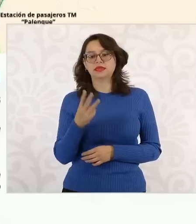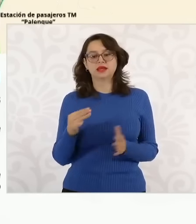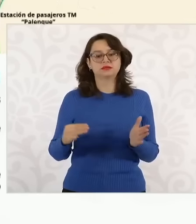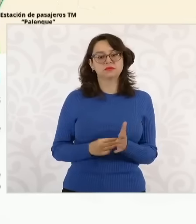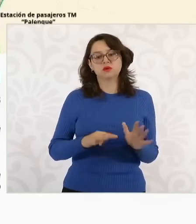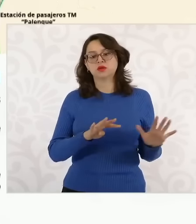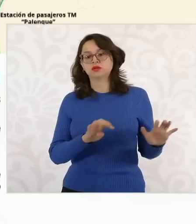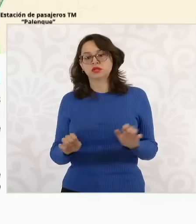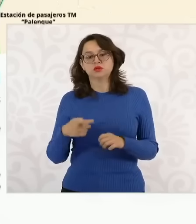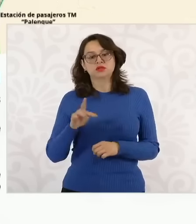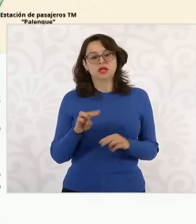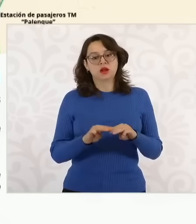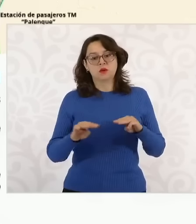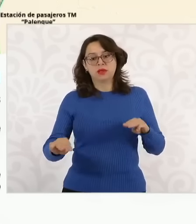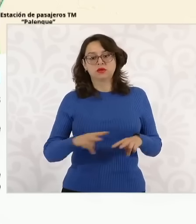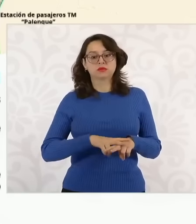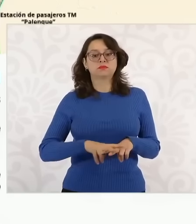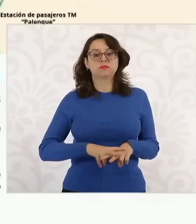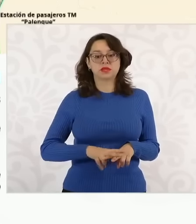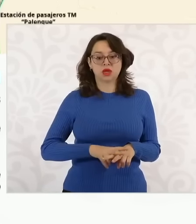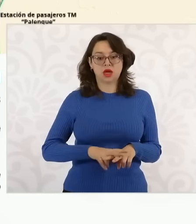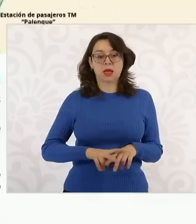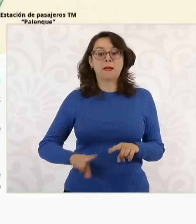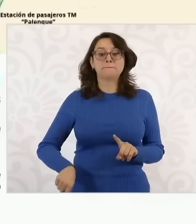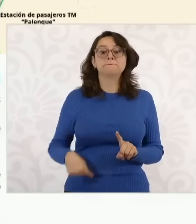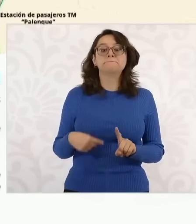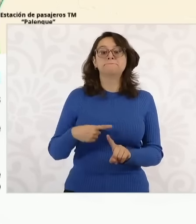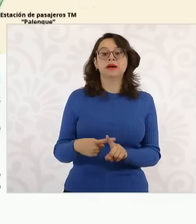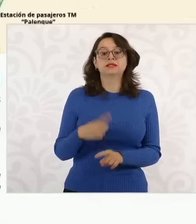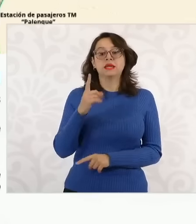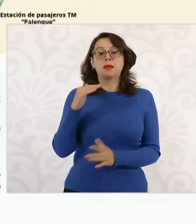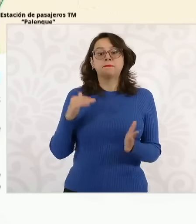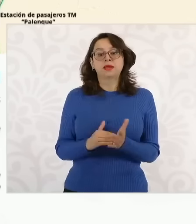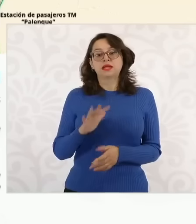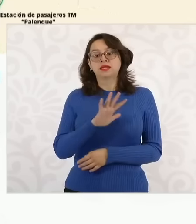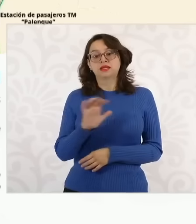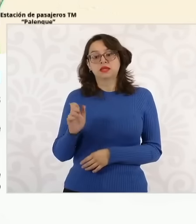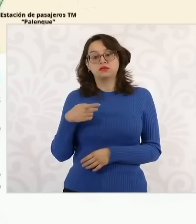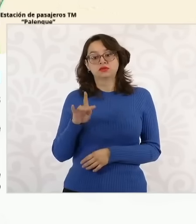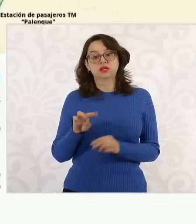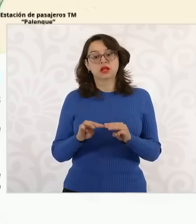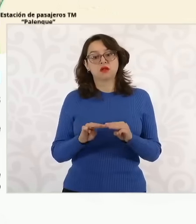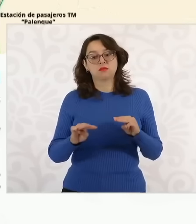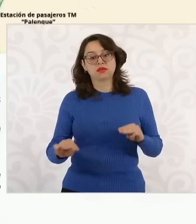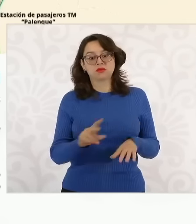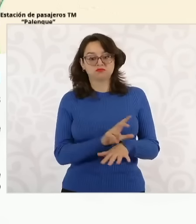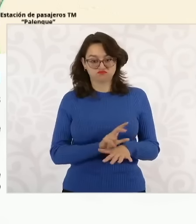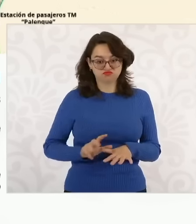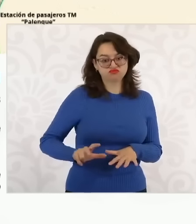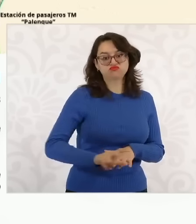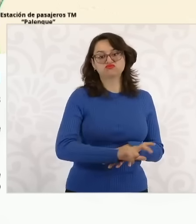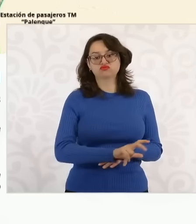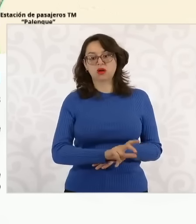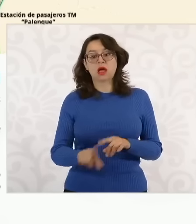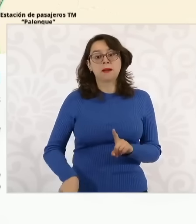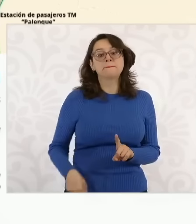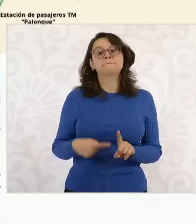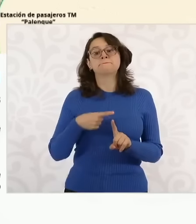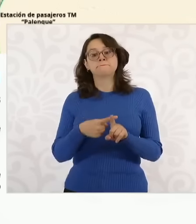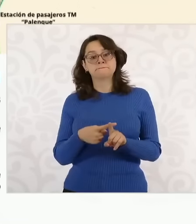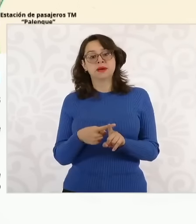km. A eso súmenle los 100 km de red ferroviaria del Tren Maya y también súmenle alrededor de 200